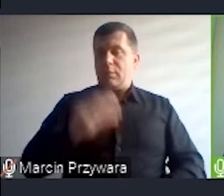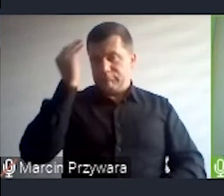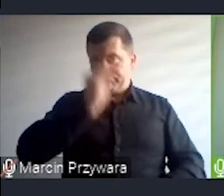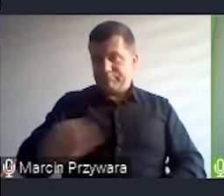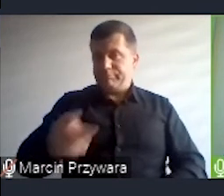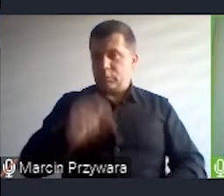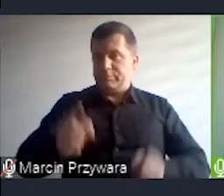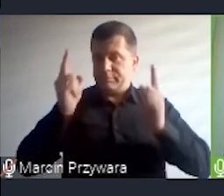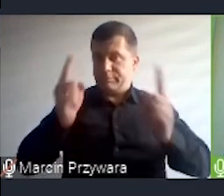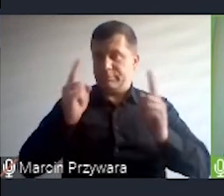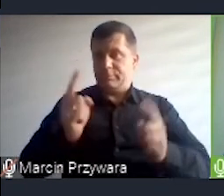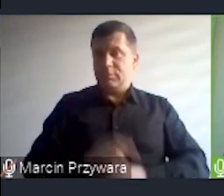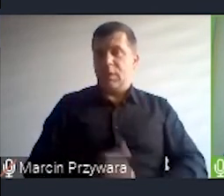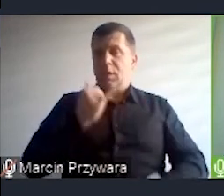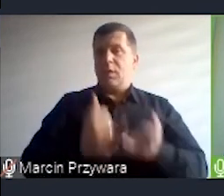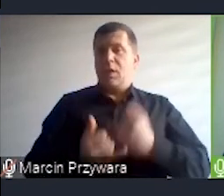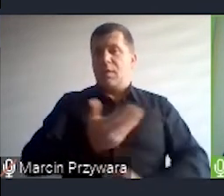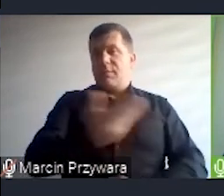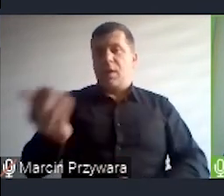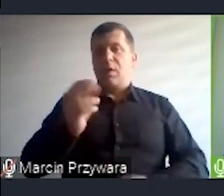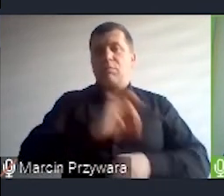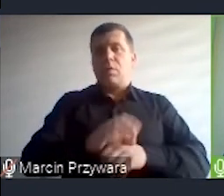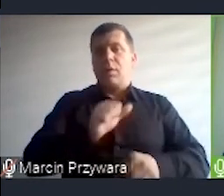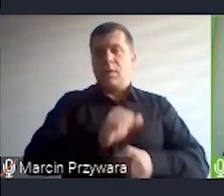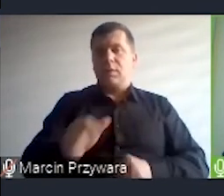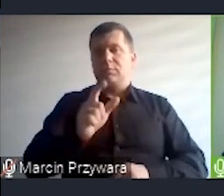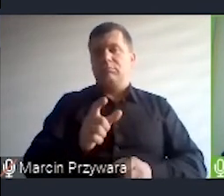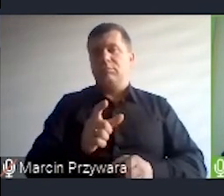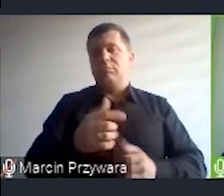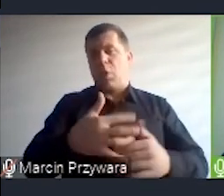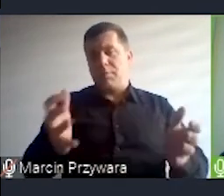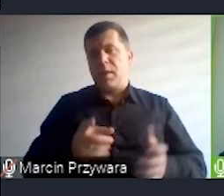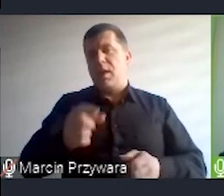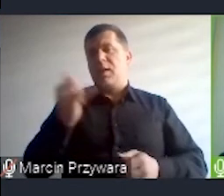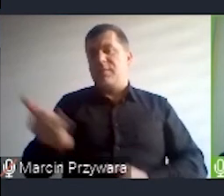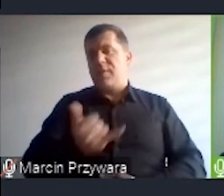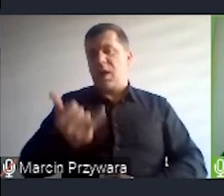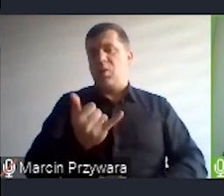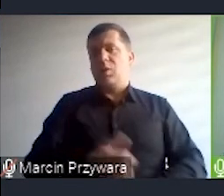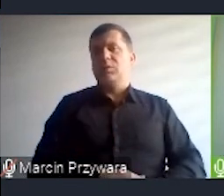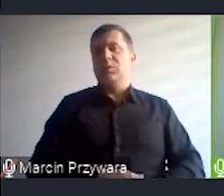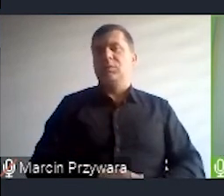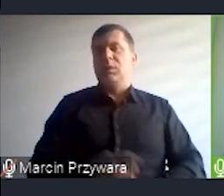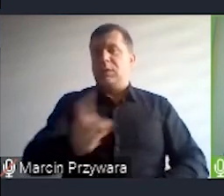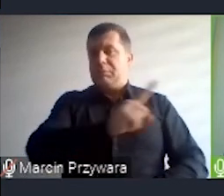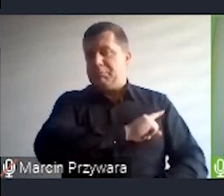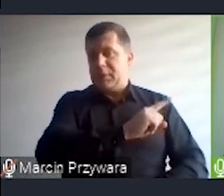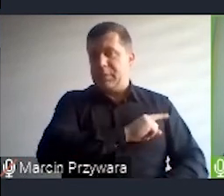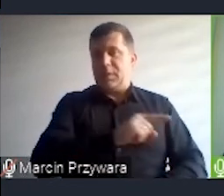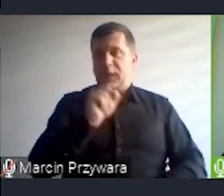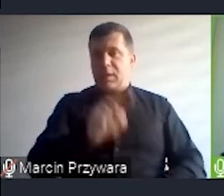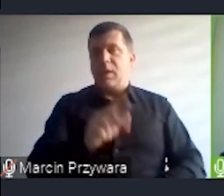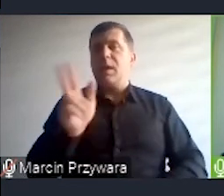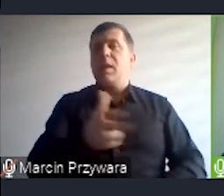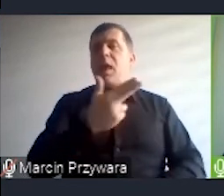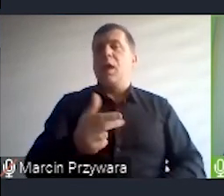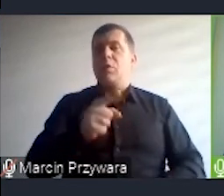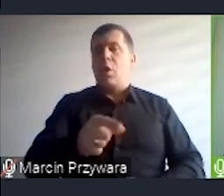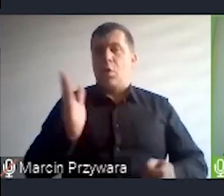żebyście jeśli wasze projekty sa objęte trwałością, przypilnowali tego, kiedy ona upływa.